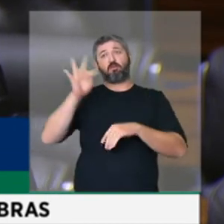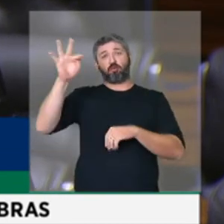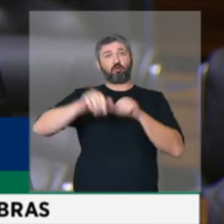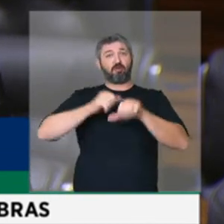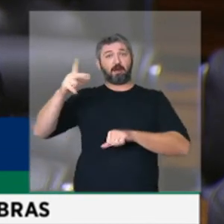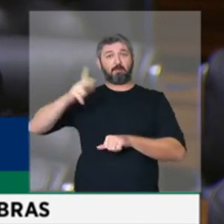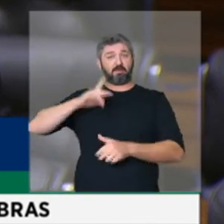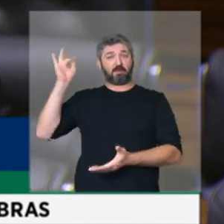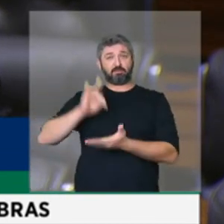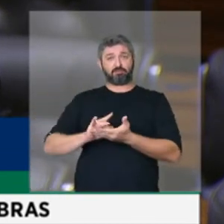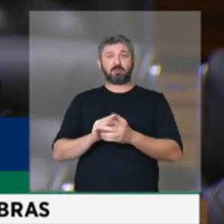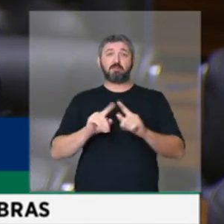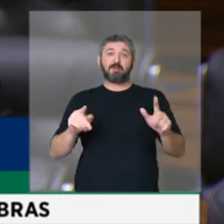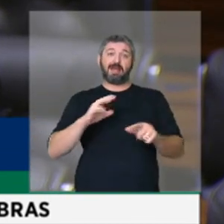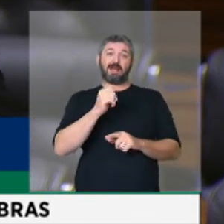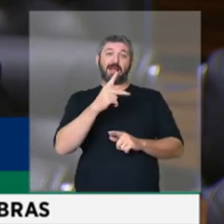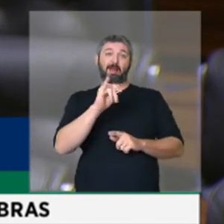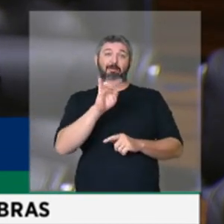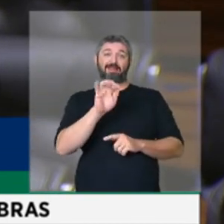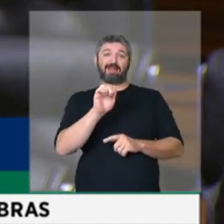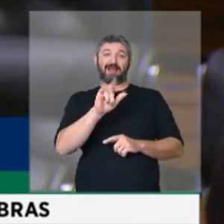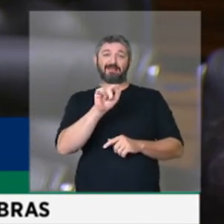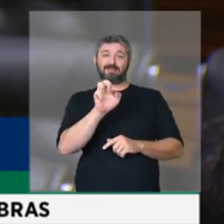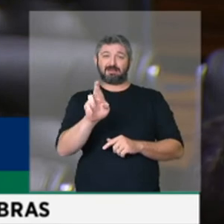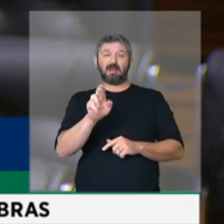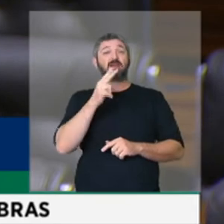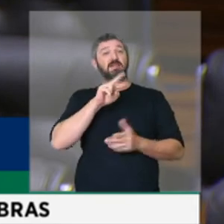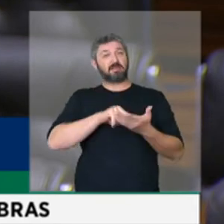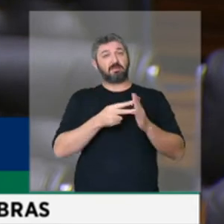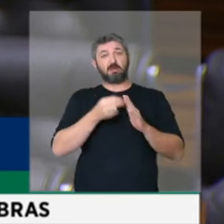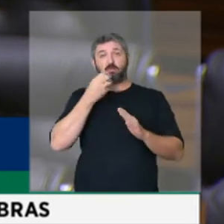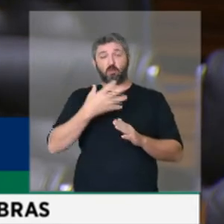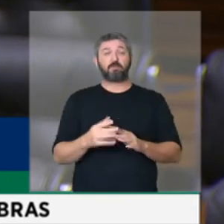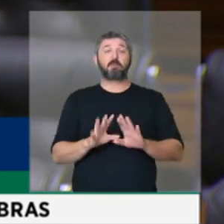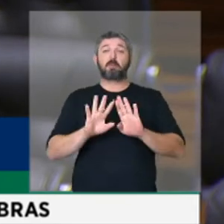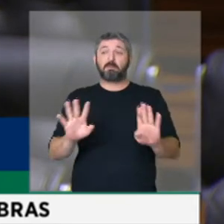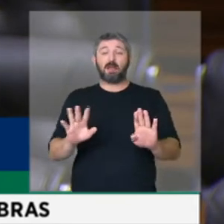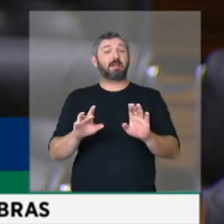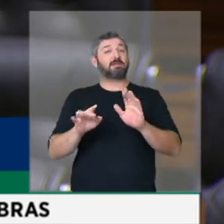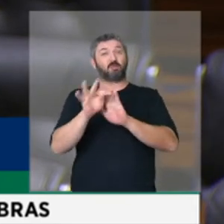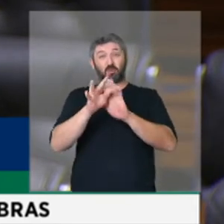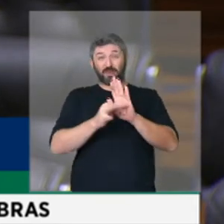A MÍNIMA CAPACIDADE EM INVESTIMENTO PARA ESSE CRESCIMENTO. ENTÃO, A CAPITALIZAÇÃO-- [SOA A CAMPAINHA]. É DE EXTREMA IMPORTÂNCIA. NÃO É? QUIÇÁ